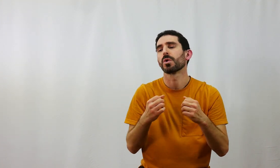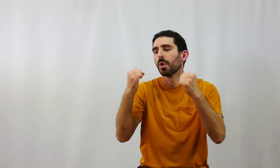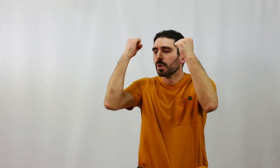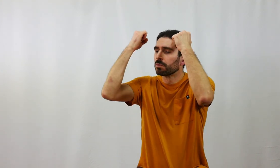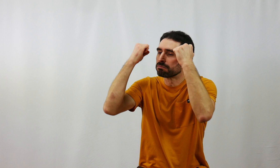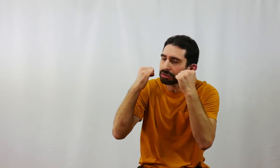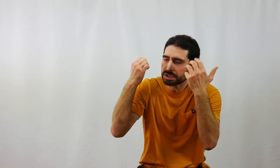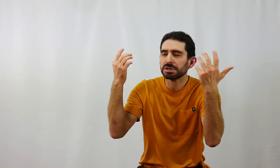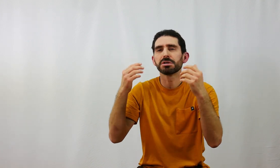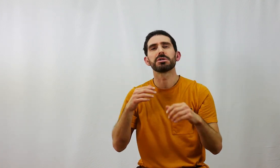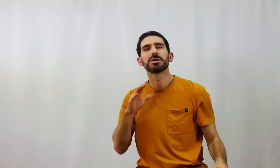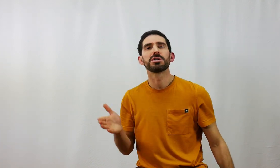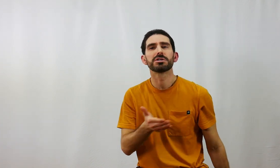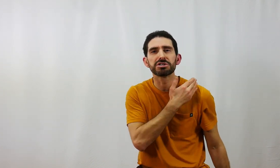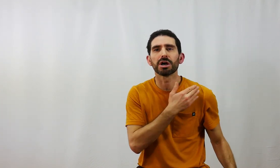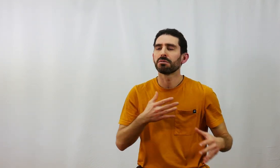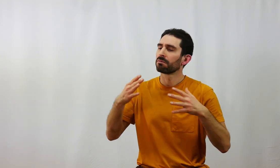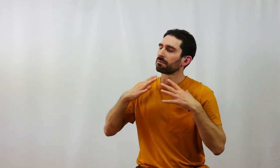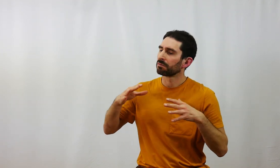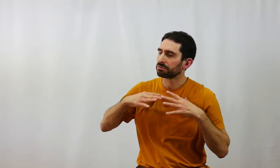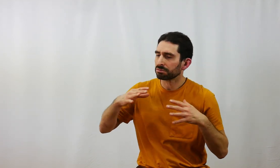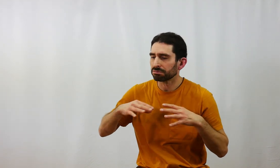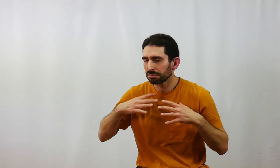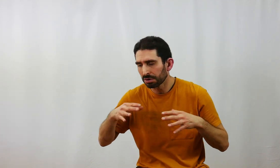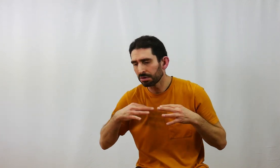La transmission par les bonnets, les écharpes, les vêtements